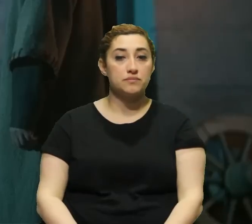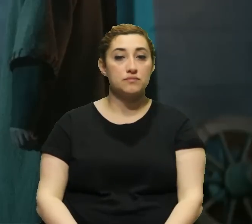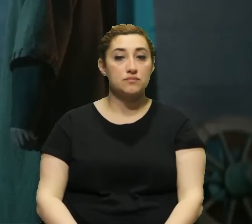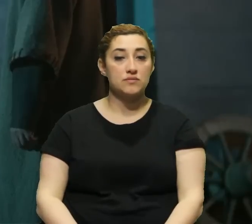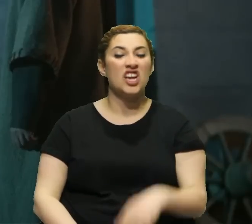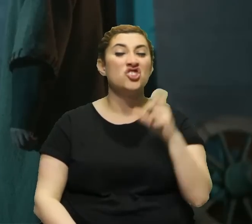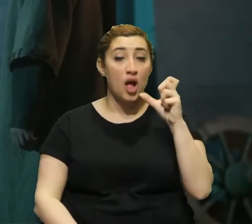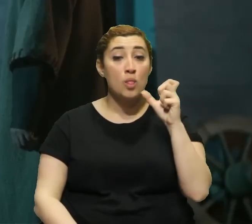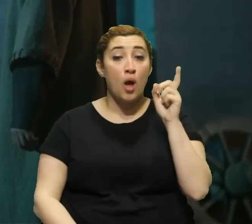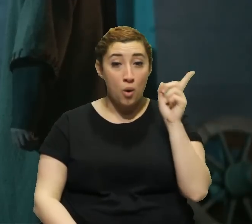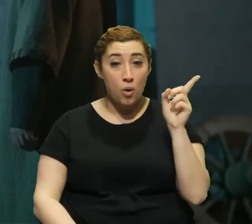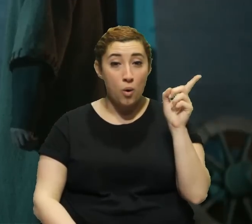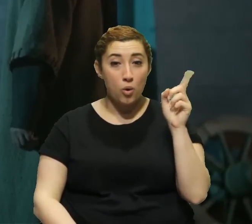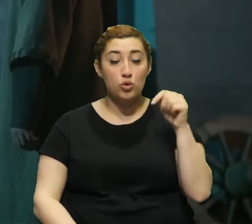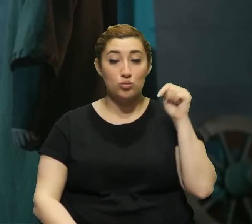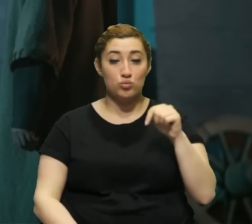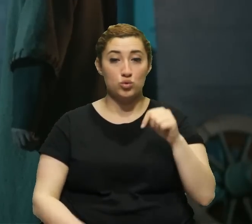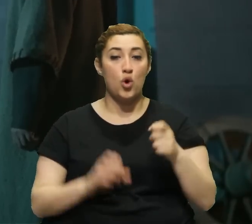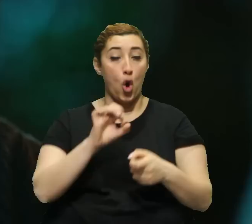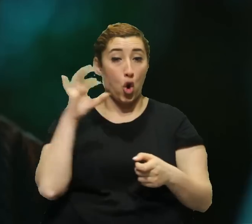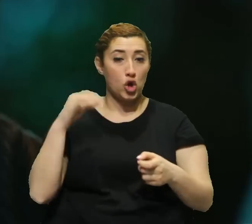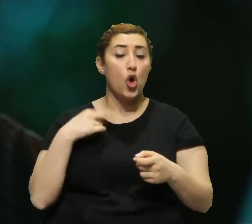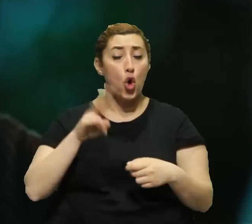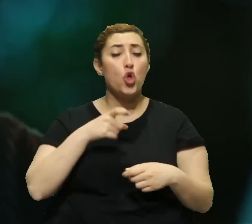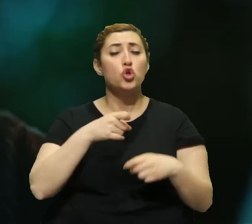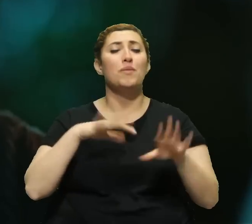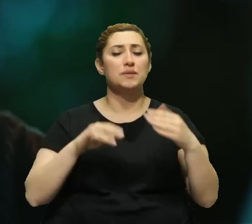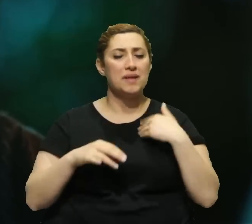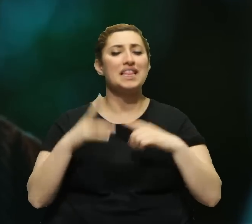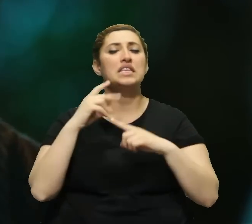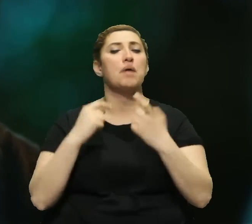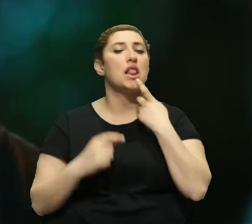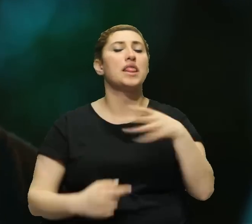Candaroğlu'nu bu okla devirmezsem... ...bana da İsmail demeyeler o vakit!